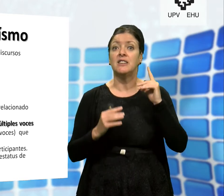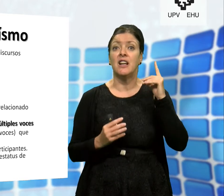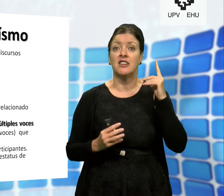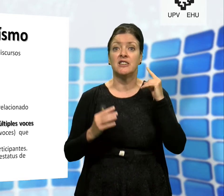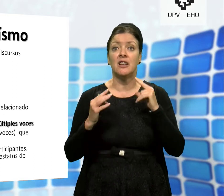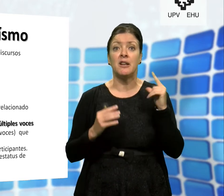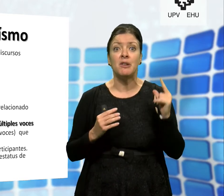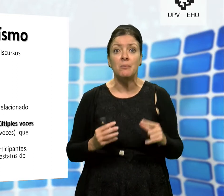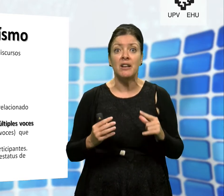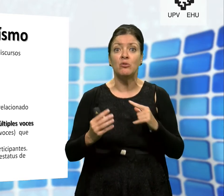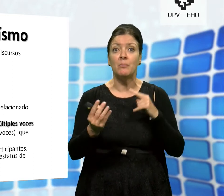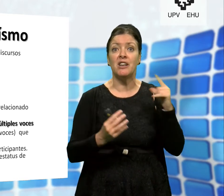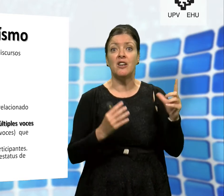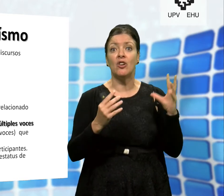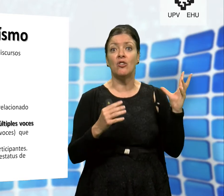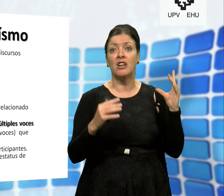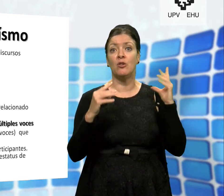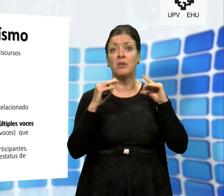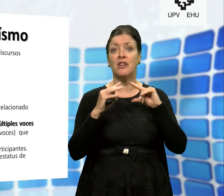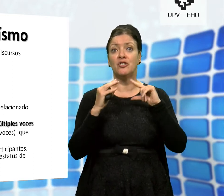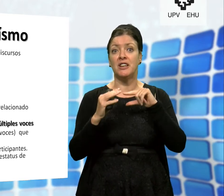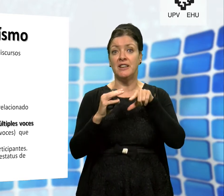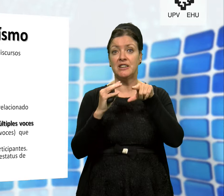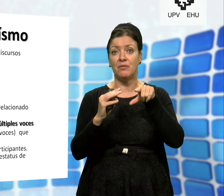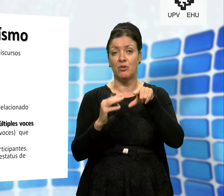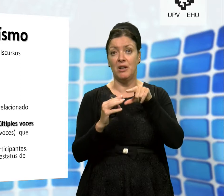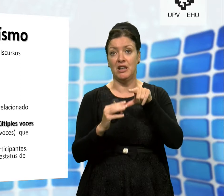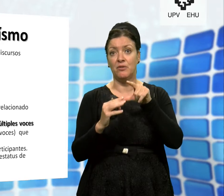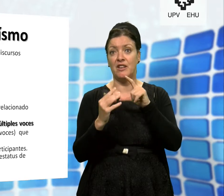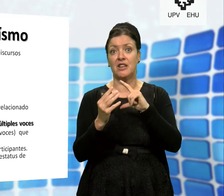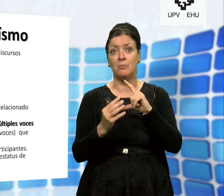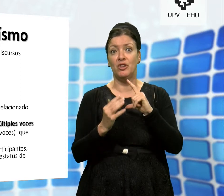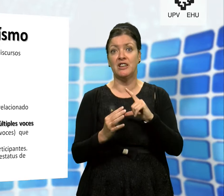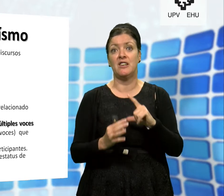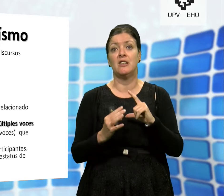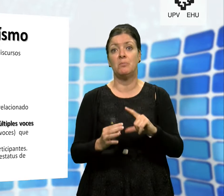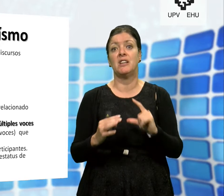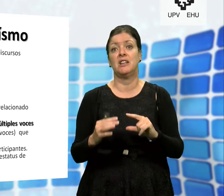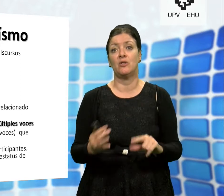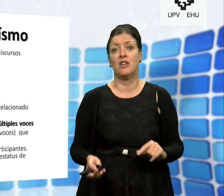desde las que se legitima una manera ideológica, ubicándose de esta forma en las fuerzas hegemónicas y centrípetas de la sociedad.